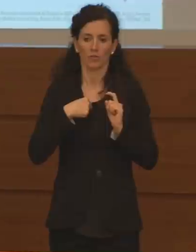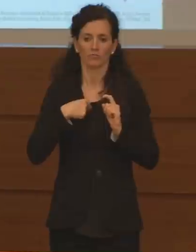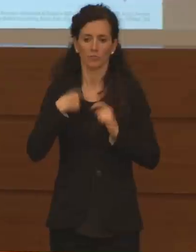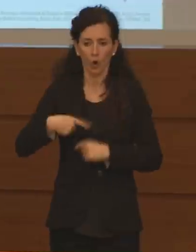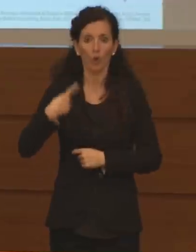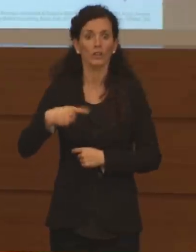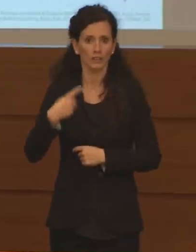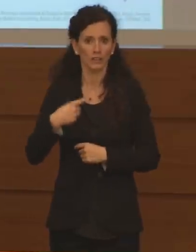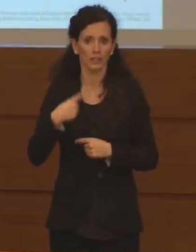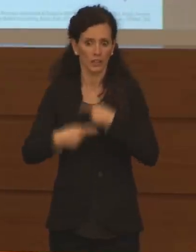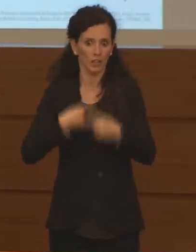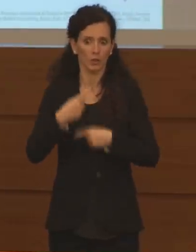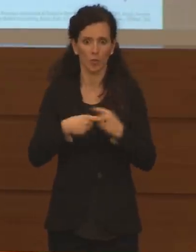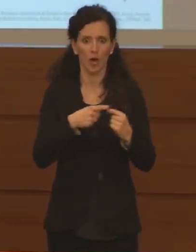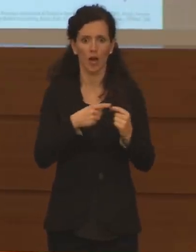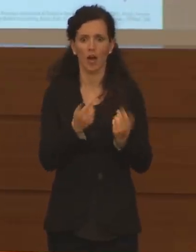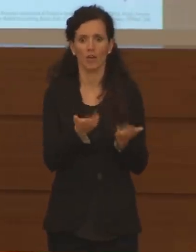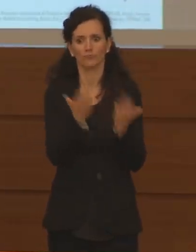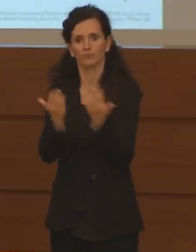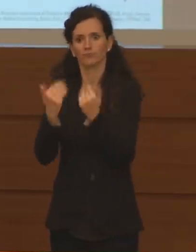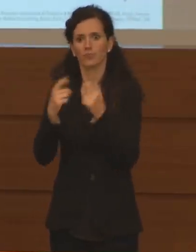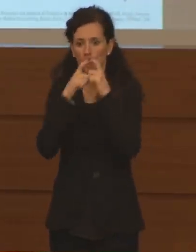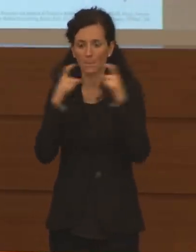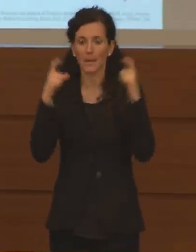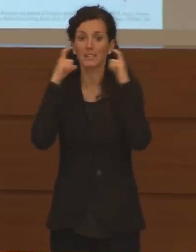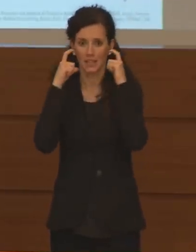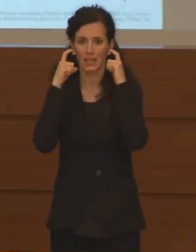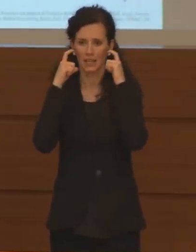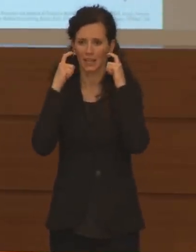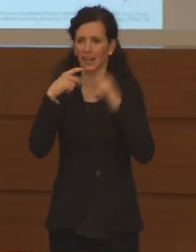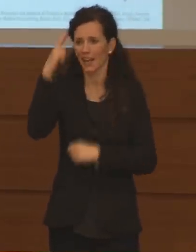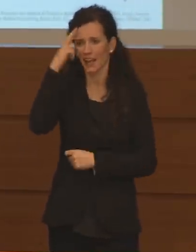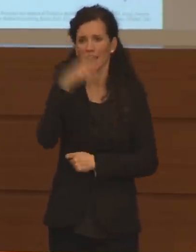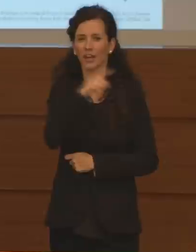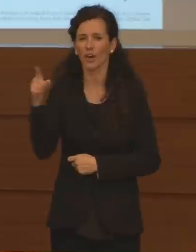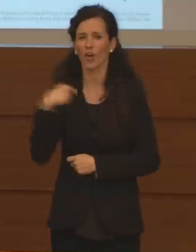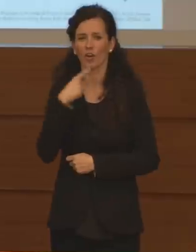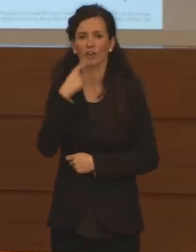sul mercato, sul tema delle mascherine vi ho detto che c'è stato